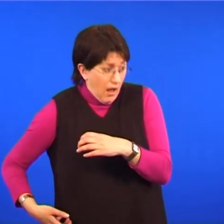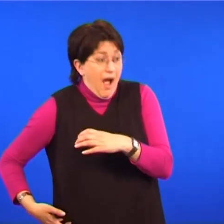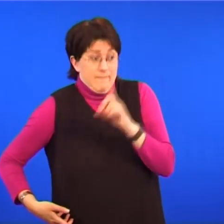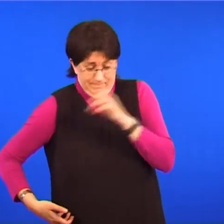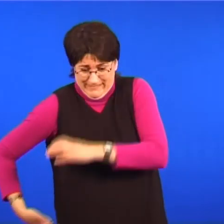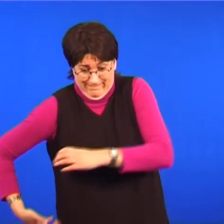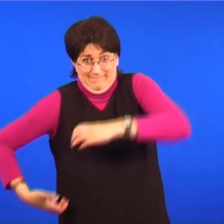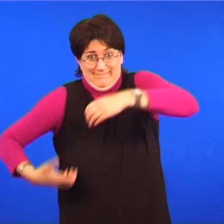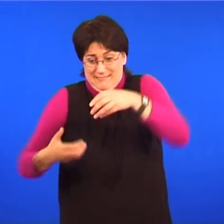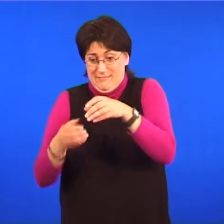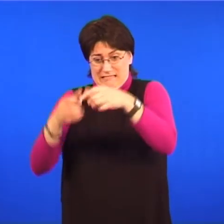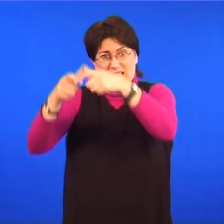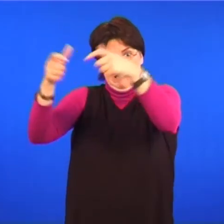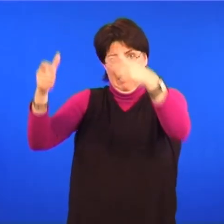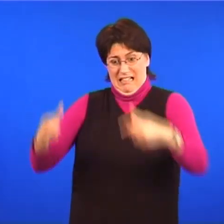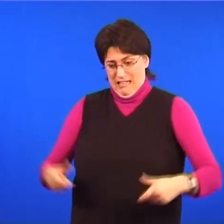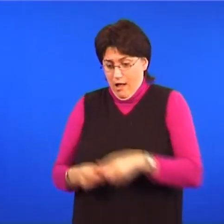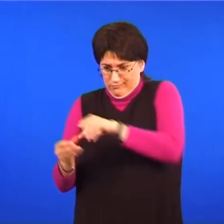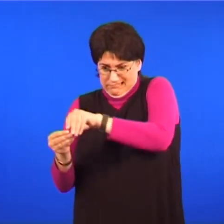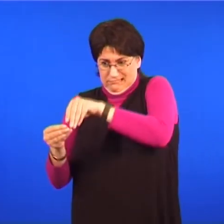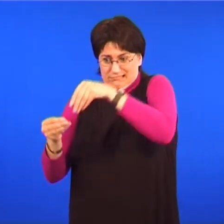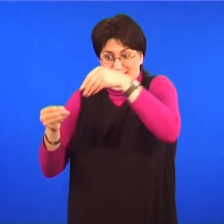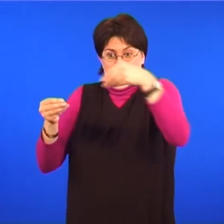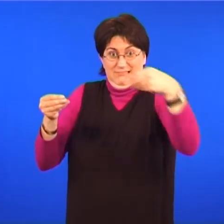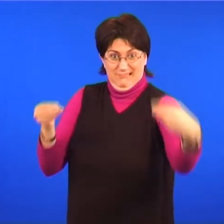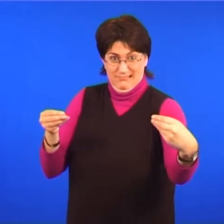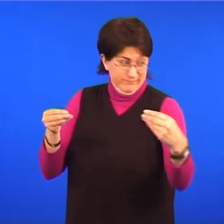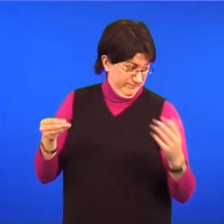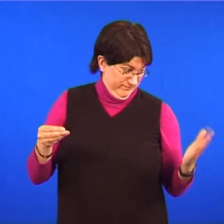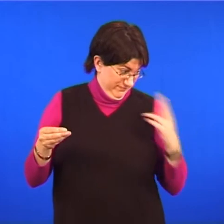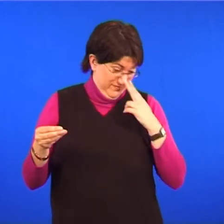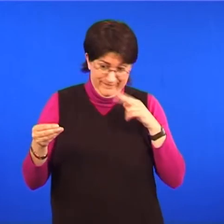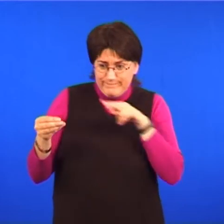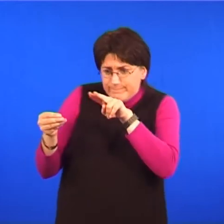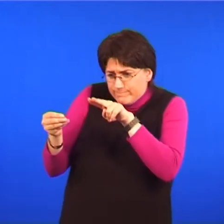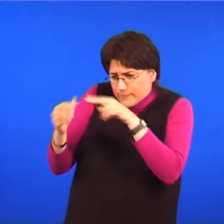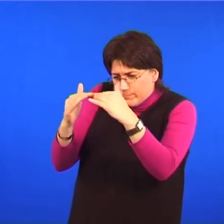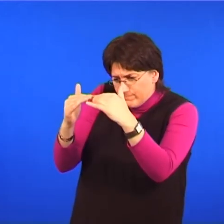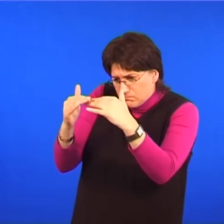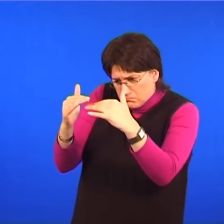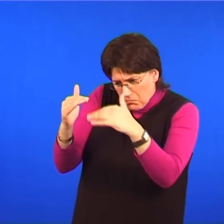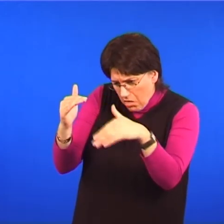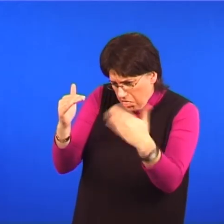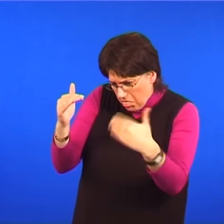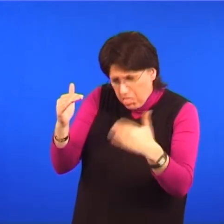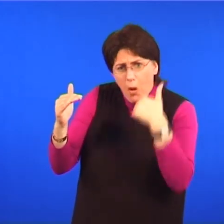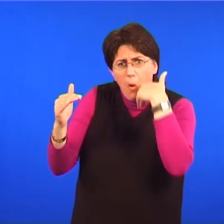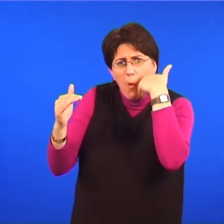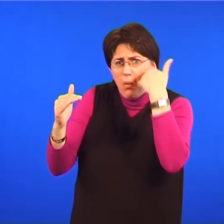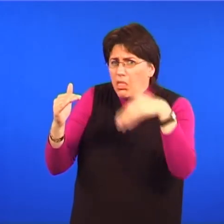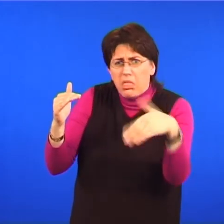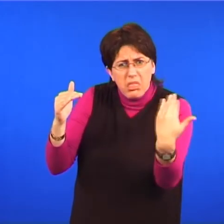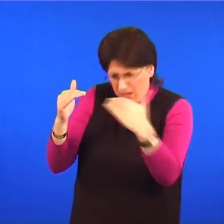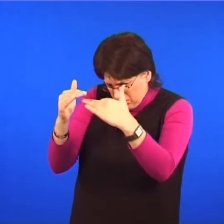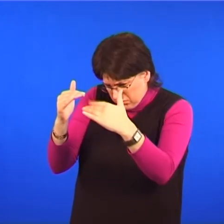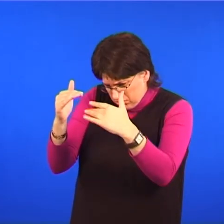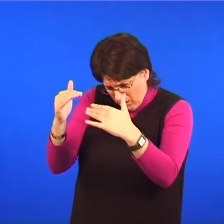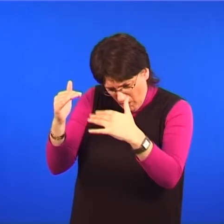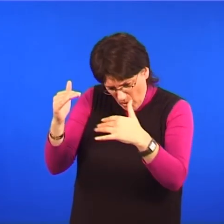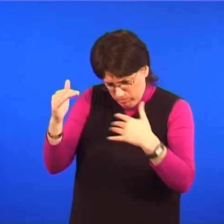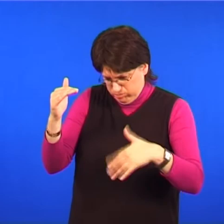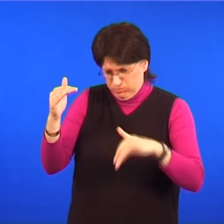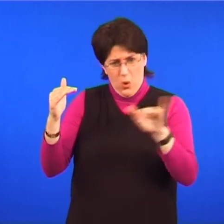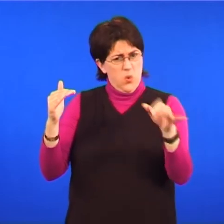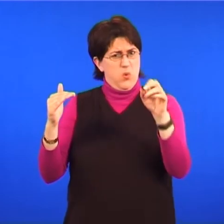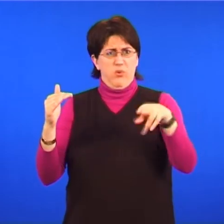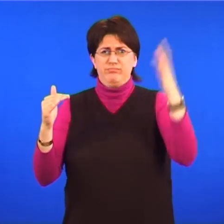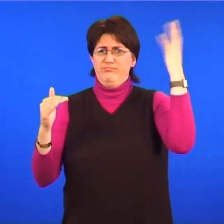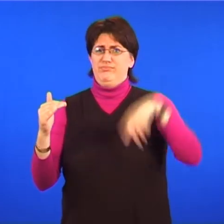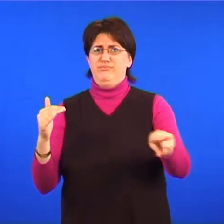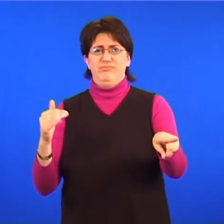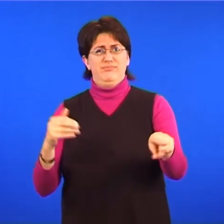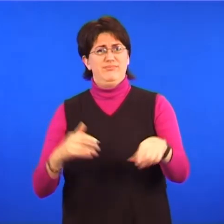Reyndar hef ég heyrt getið um hann Jón þinn, en aldrei að góðu.“